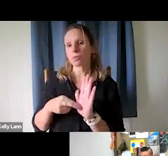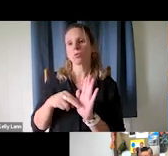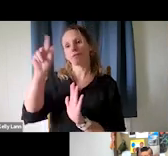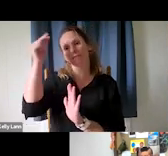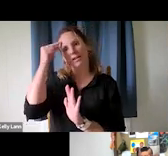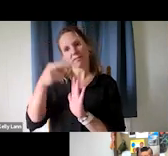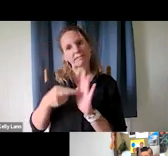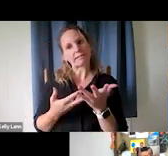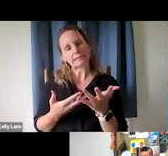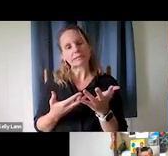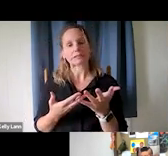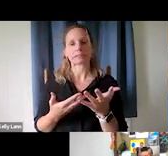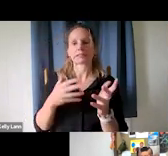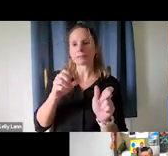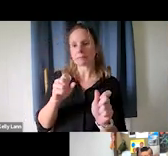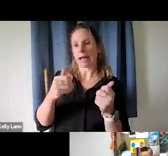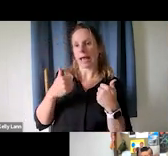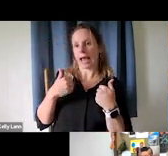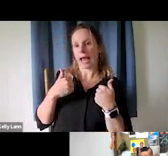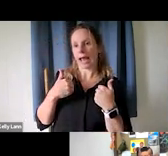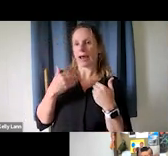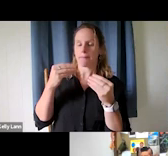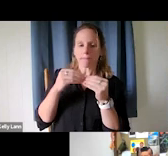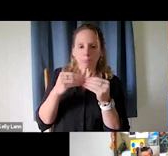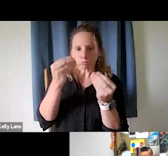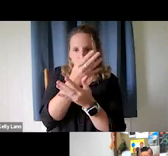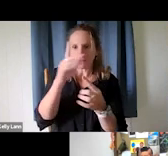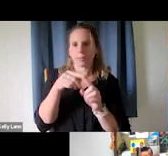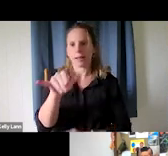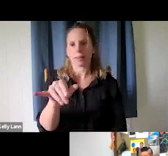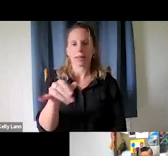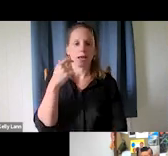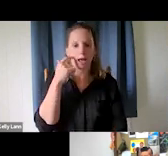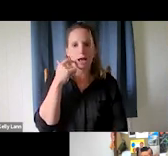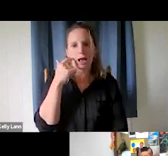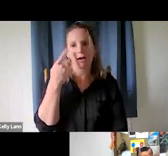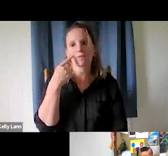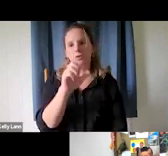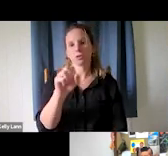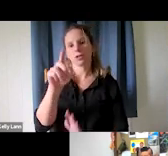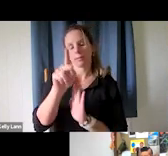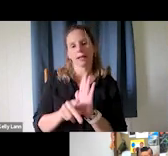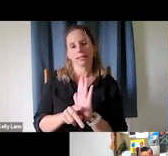ustedes pueden ser capaces de obtener más información en la política de la seguridad social en esta área.